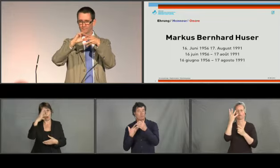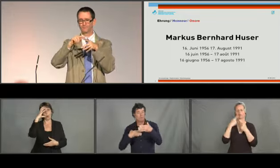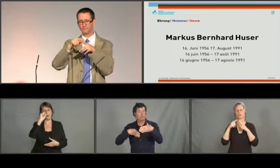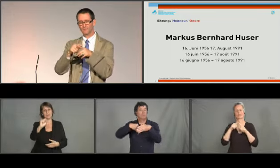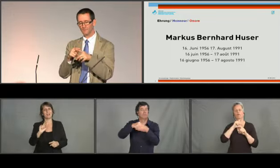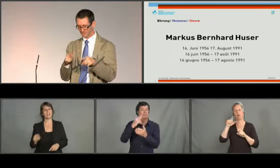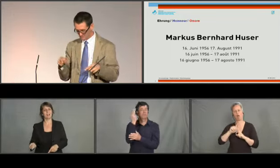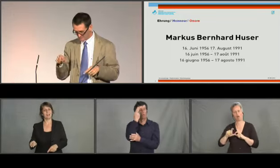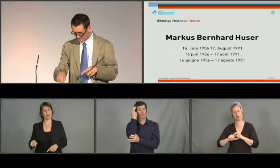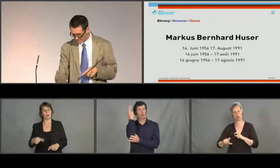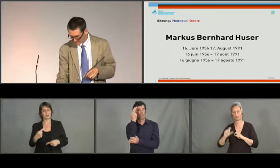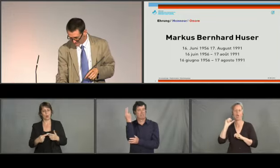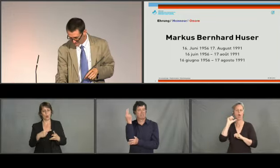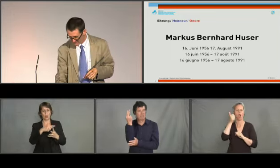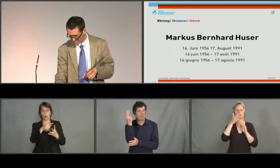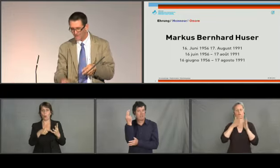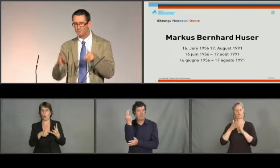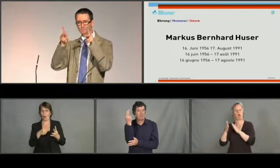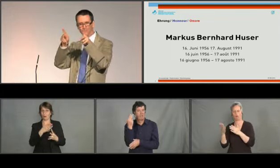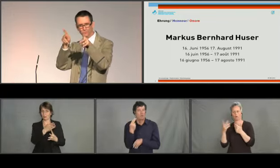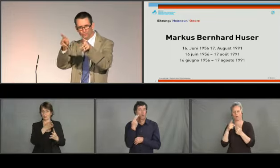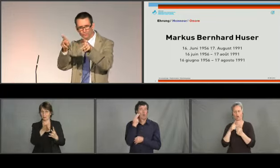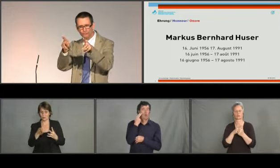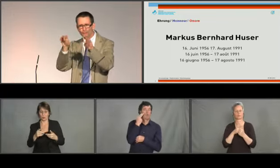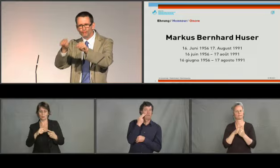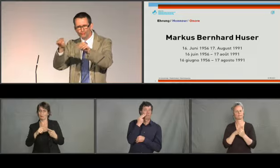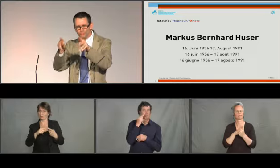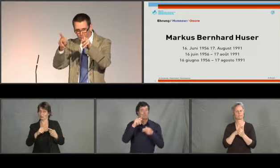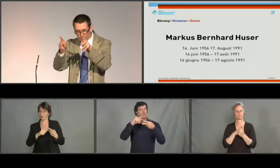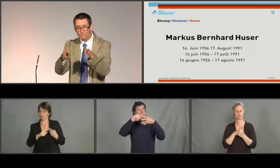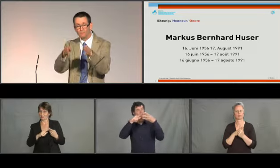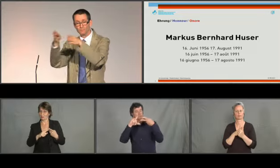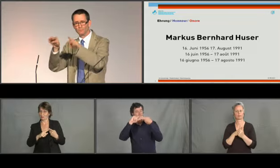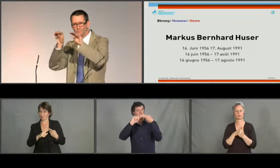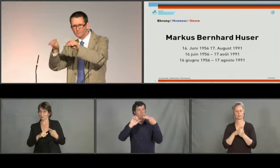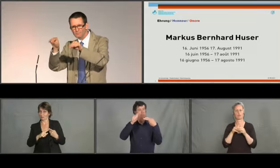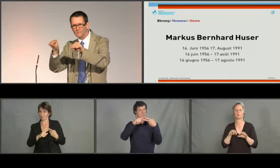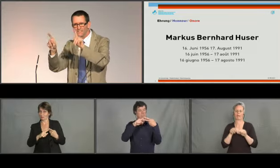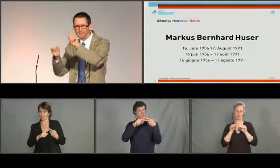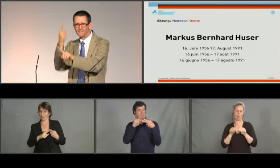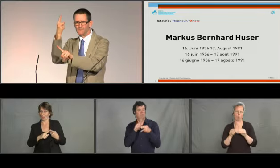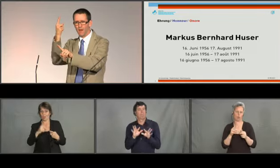Seine Hauptfächer waren Pädagogik und